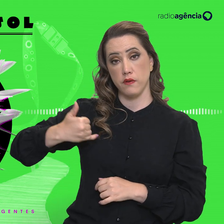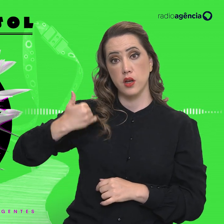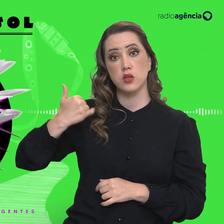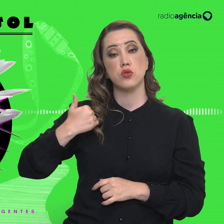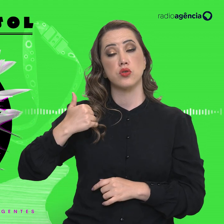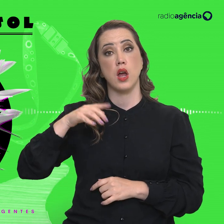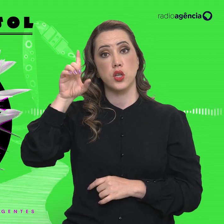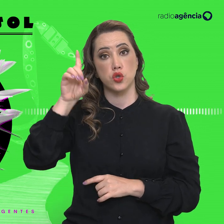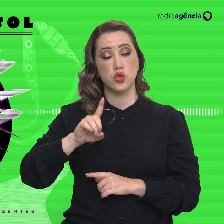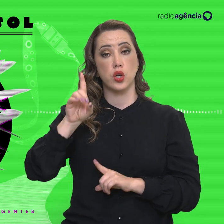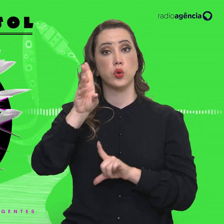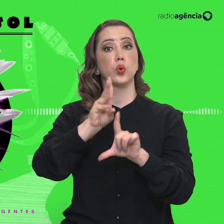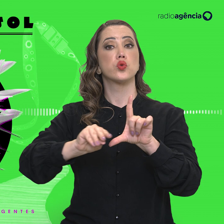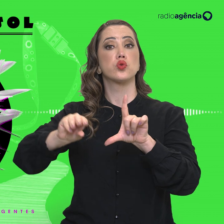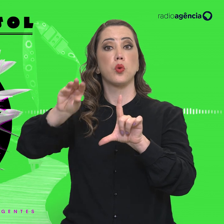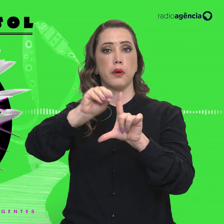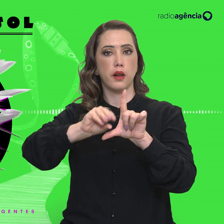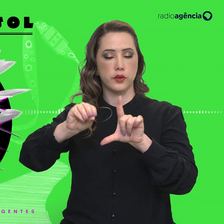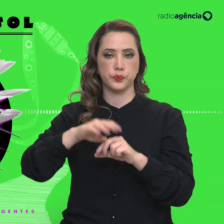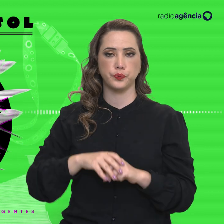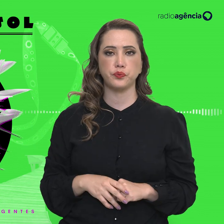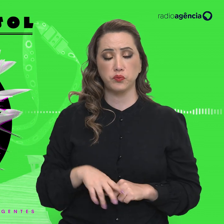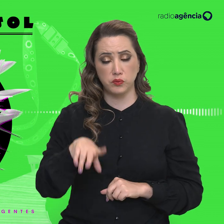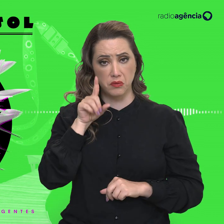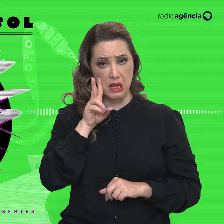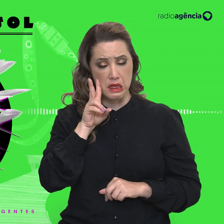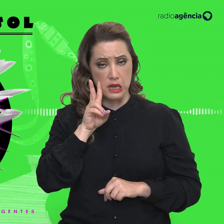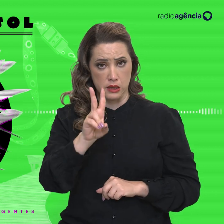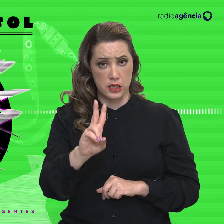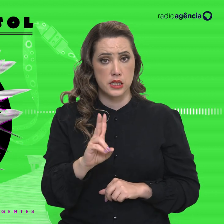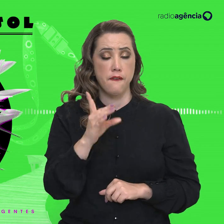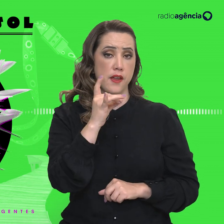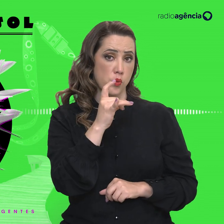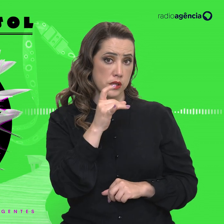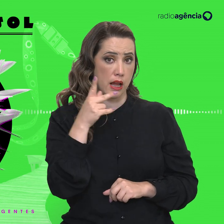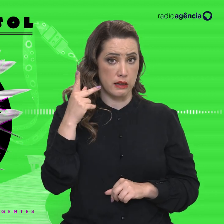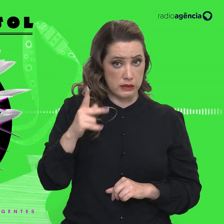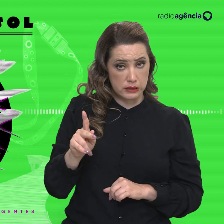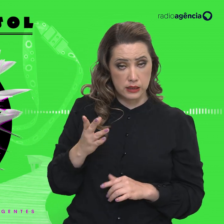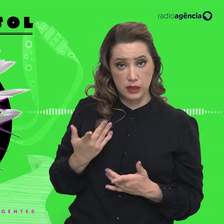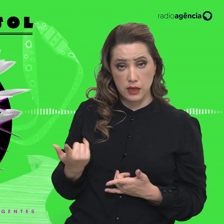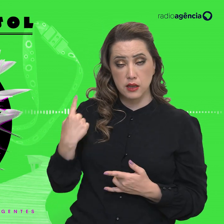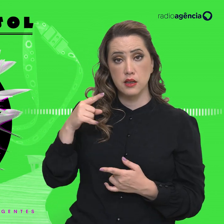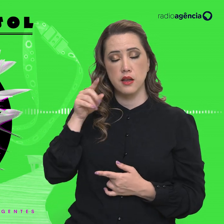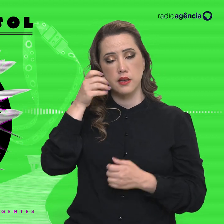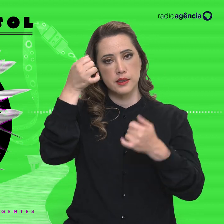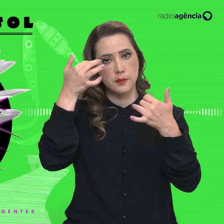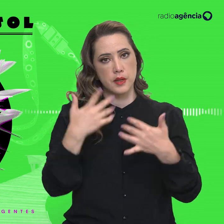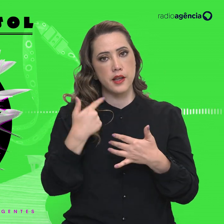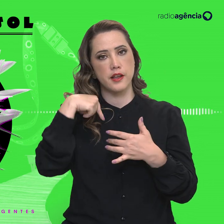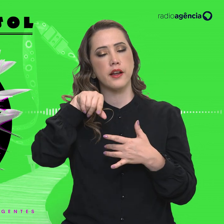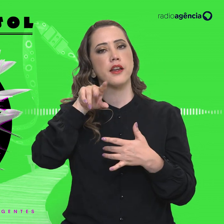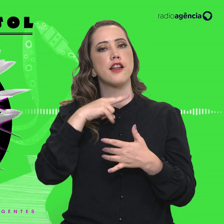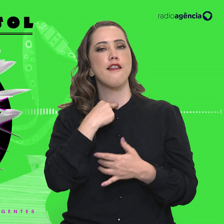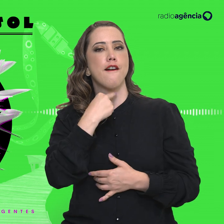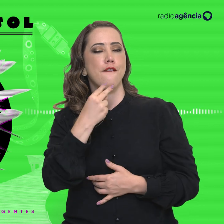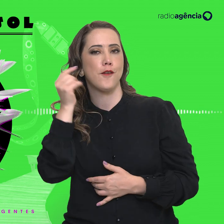[Patrícia] No seu perfil do Instagram, @fringon, com “n”, o Pedro se descreve como a voz brasileira do Coby em One Piece,